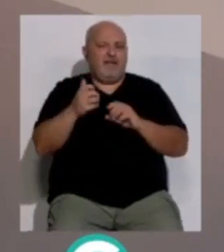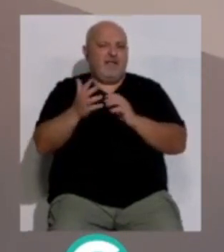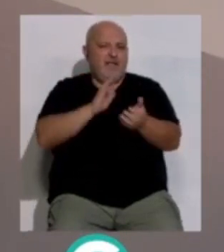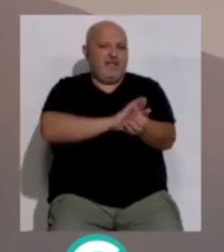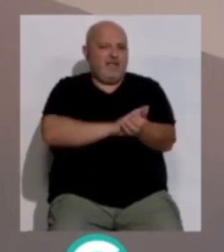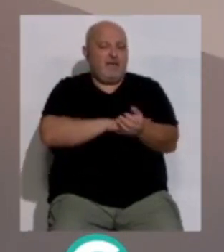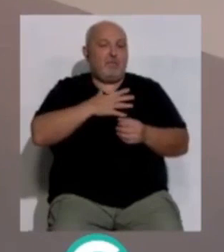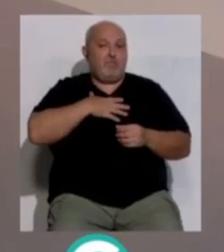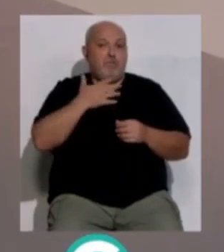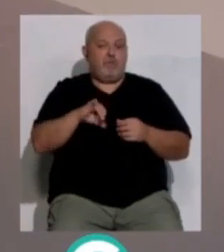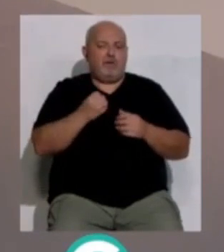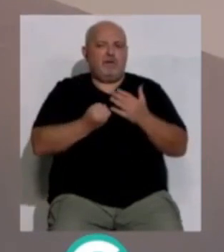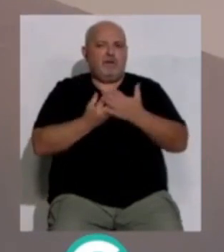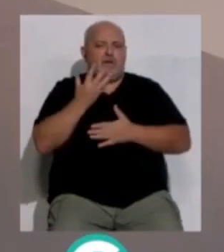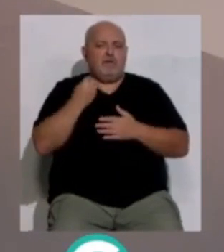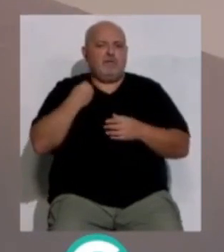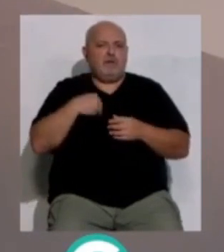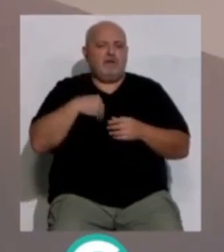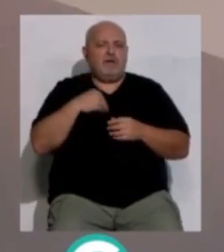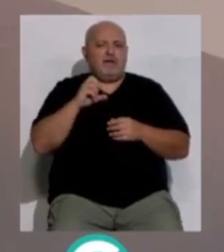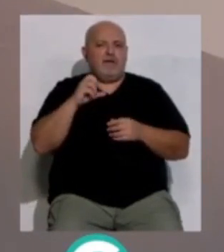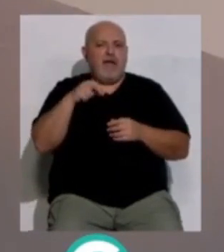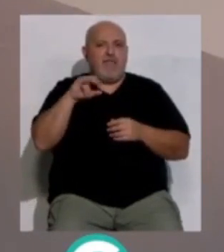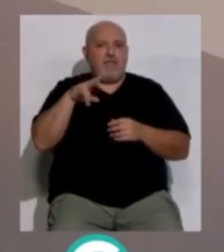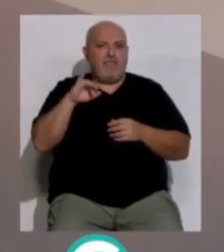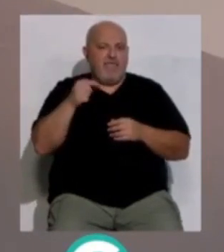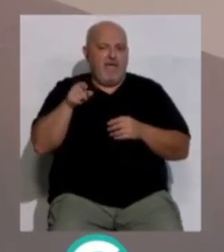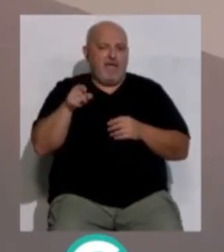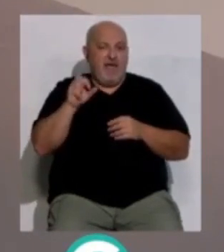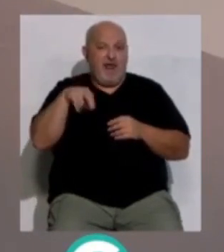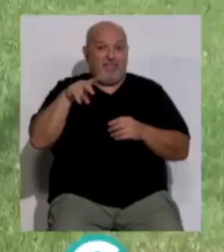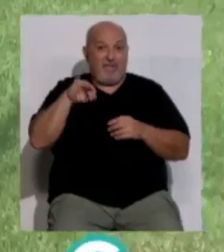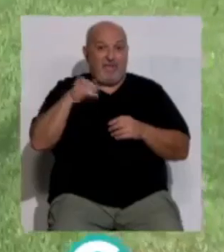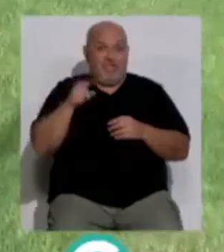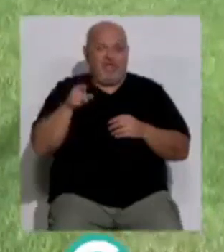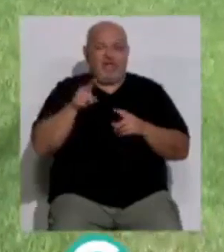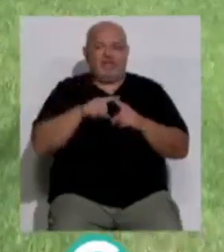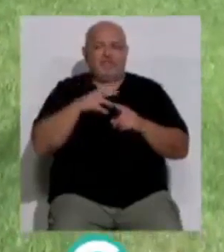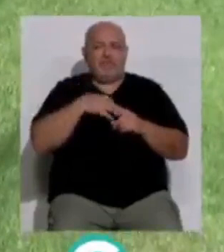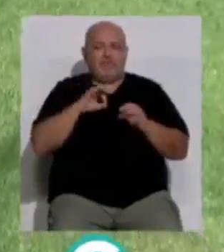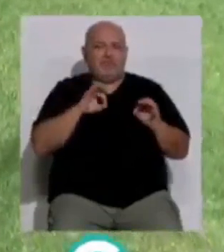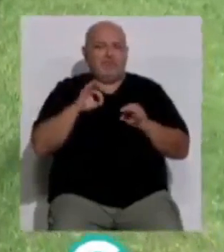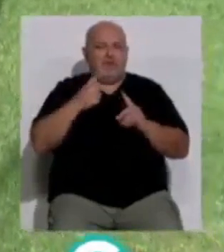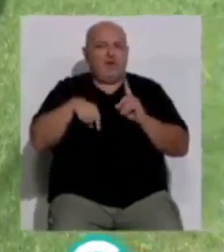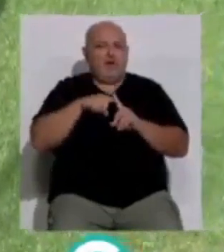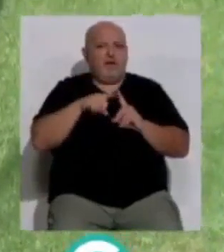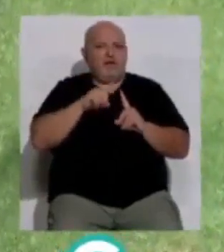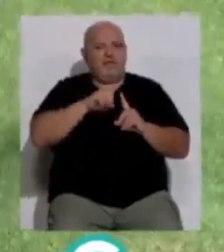Donde podría salir también Santiago arzamendia el futbolista que podría regresar a cerro